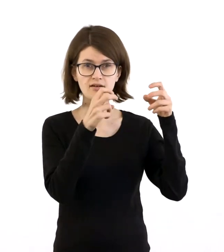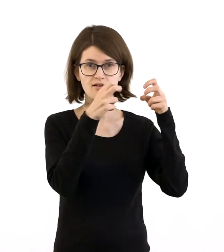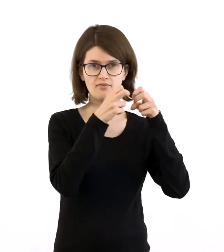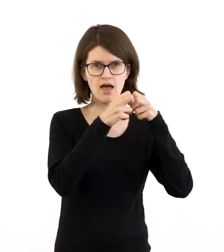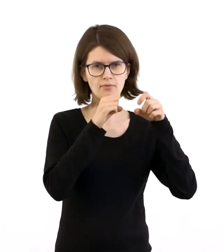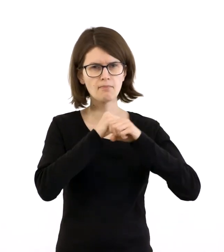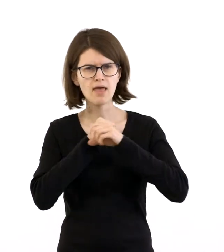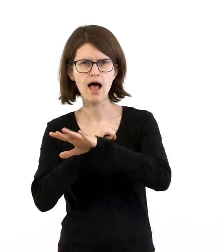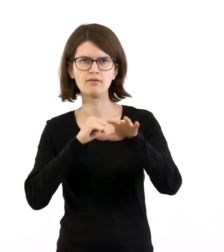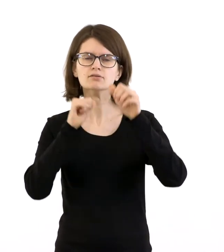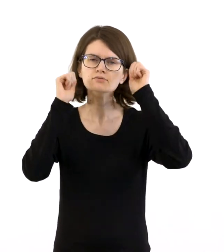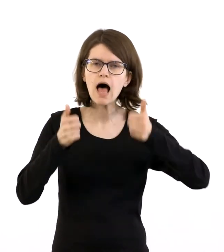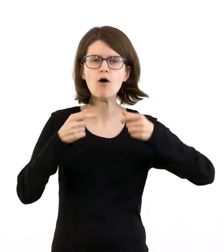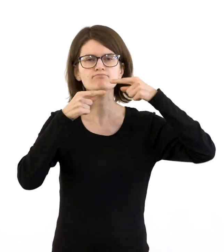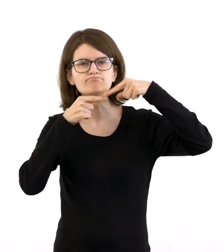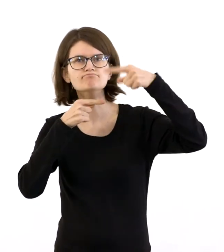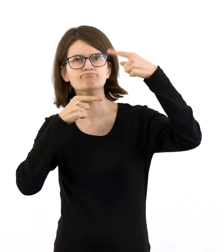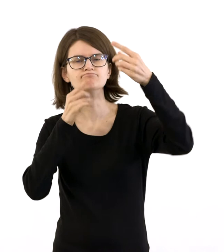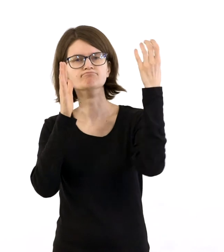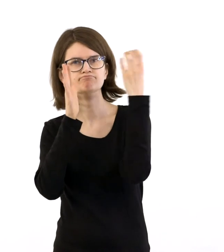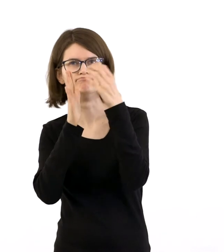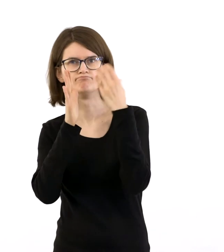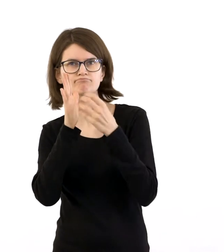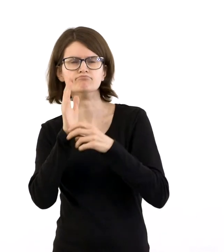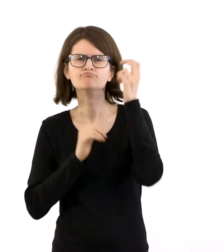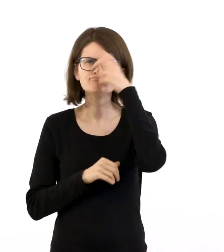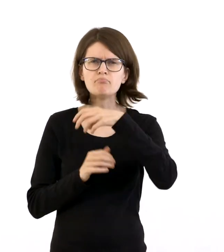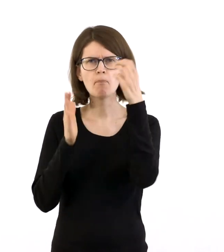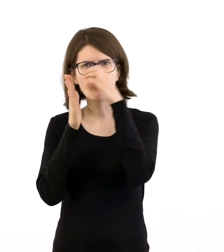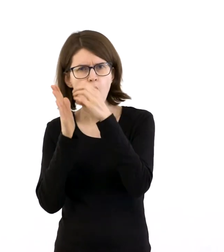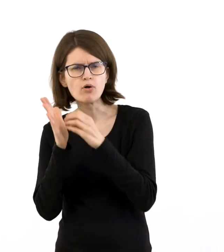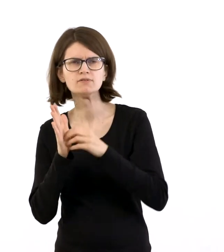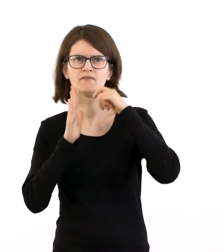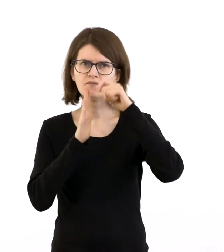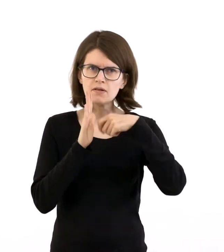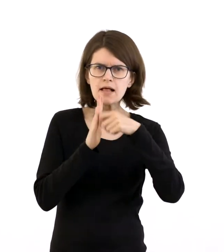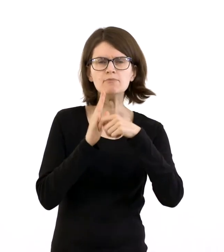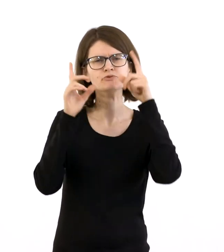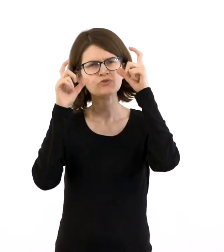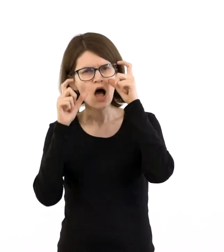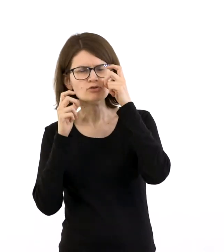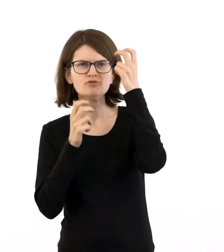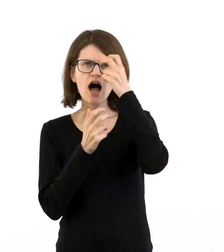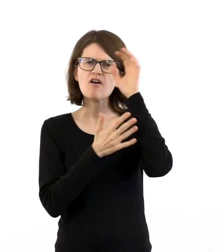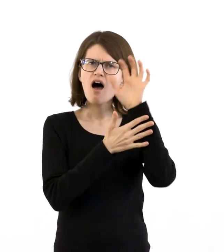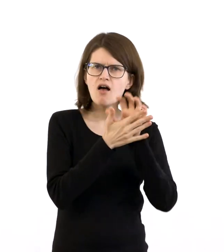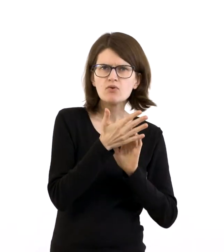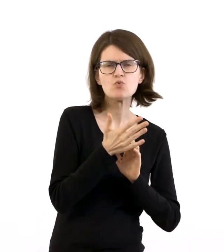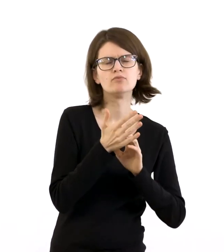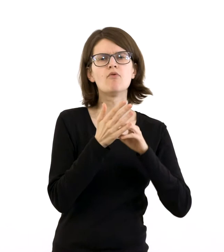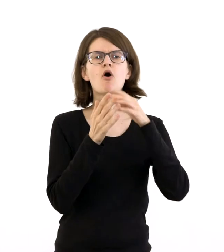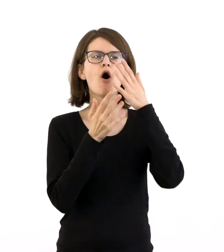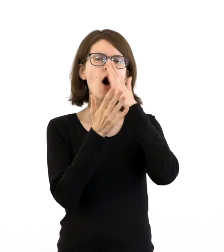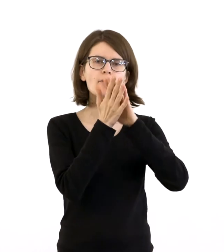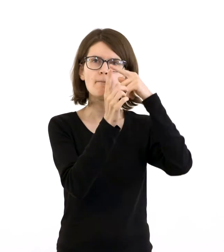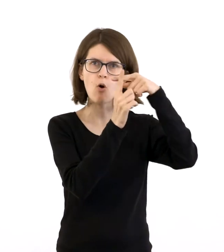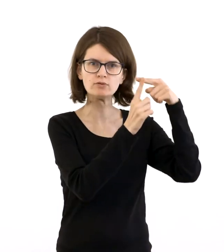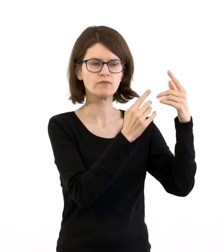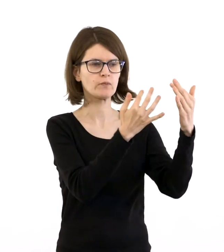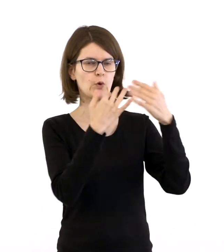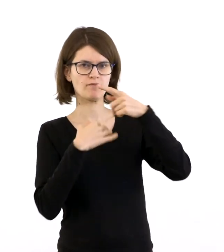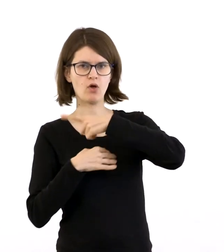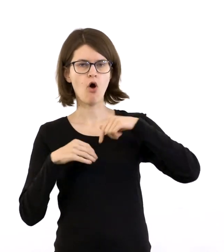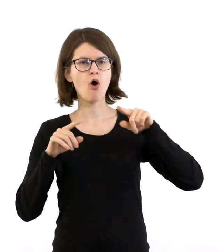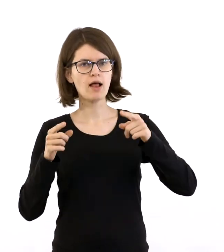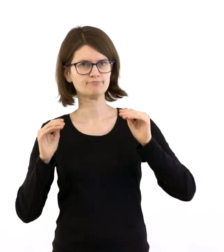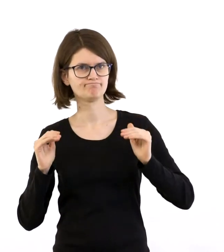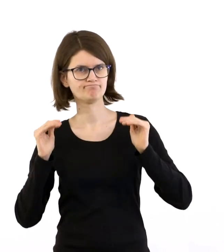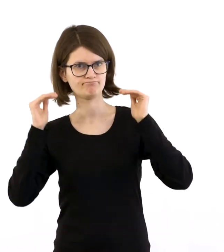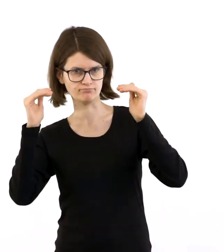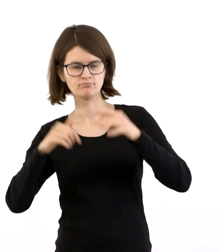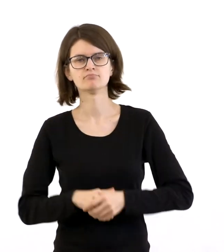Regularna i stała publikacja ciekawych postów, filmów video, zdjęć, ciekawych fachowych artykułów, opinii wpływają pozytywnie na wizerunek marki organizacji w Internecie.